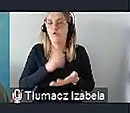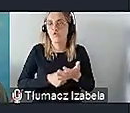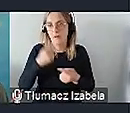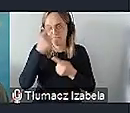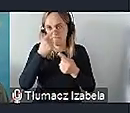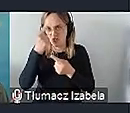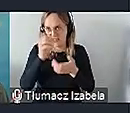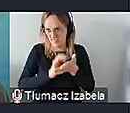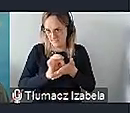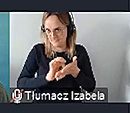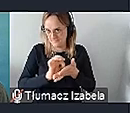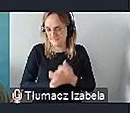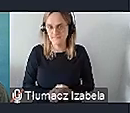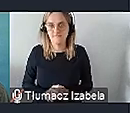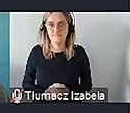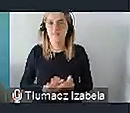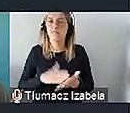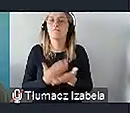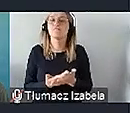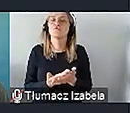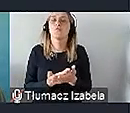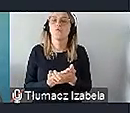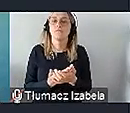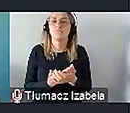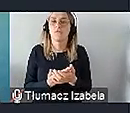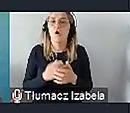na przykład do tego, żeby rozwiązywać problemy.